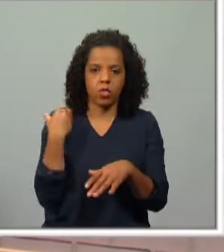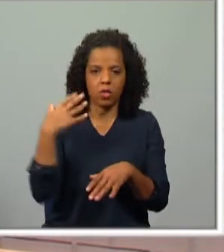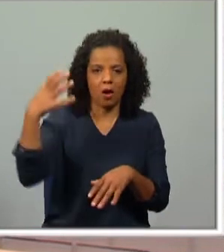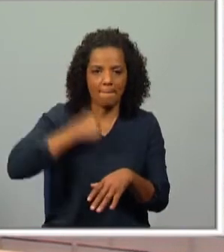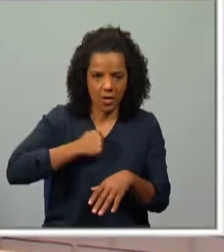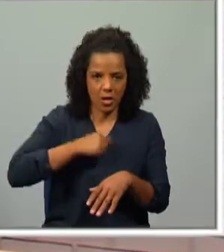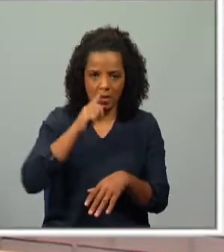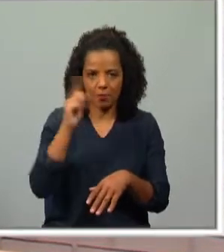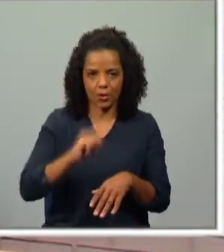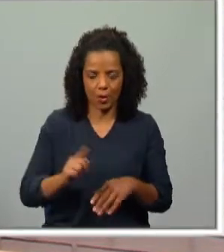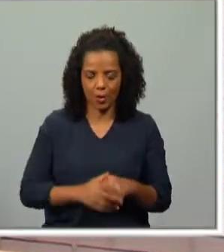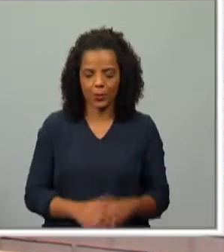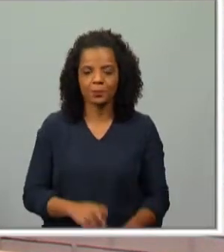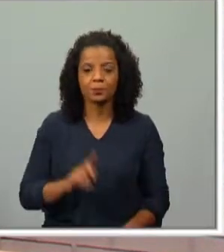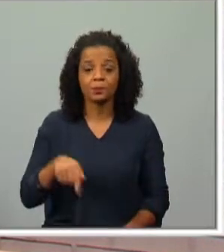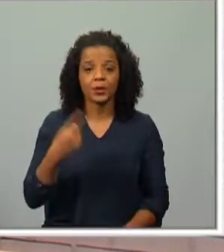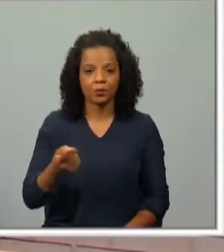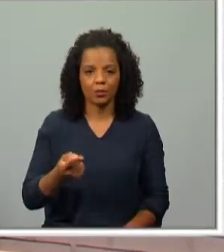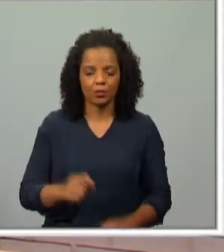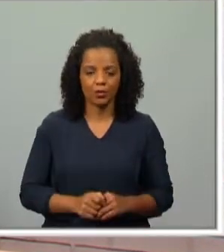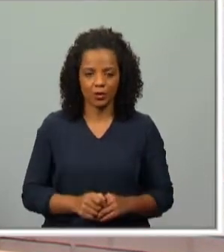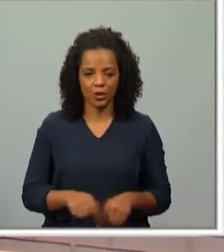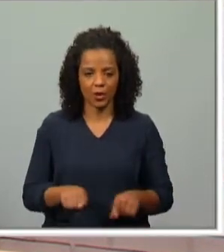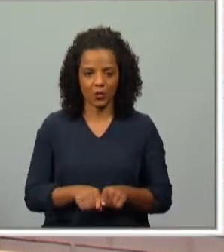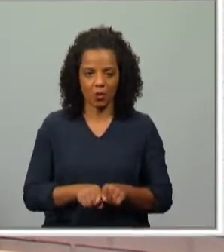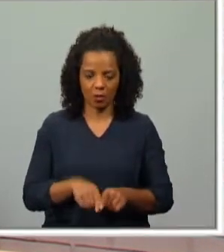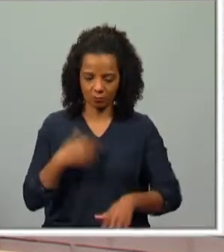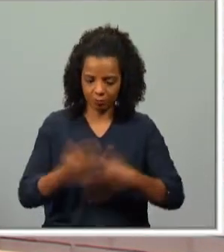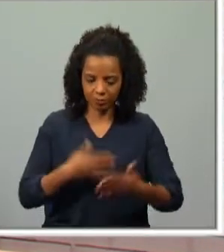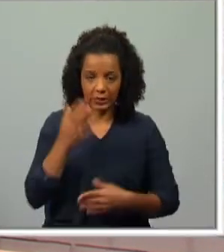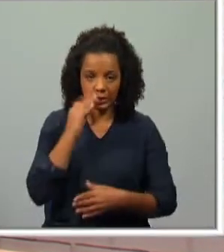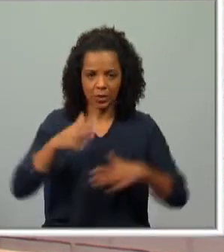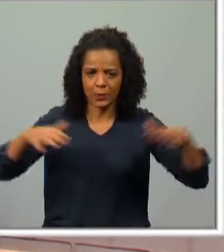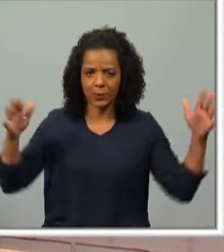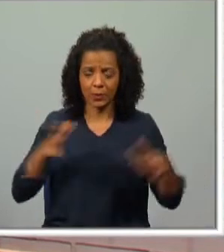petróleo entretanto pela sua capacidade de reagir e tentar voar dizemos que ela 石油，然而，因為它的能力做出反應並嘗試飛行我們說她